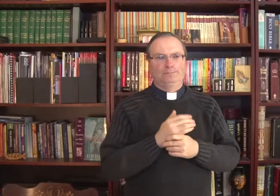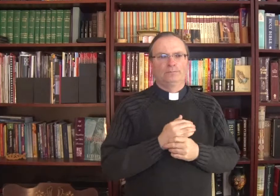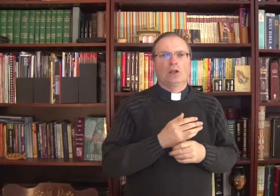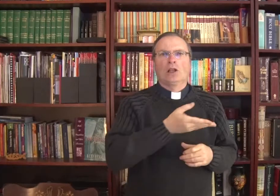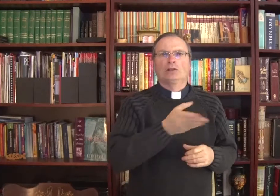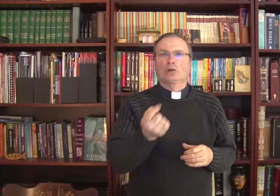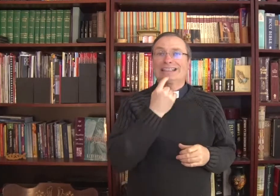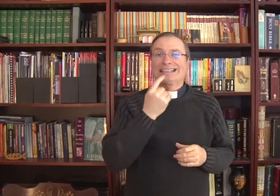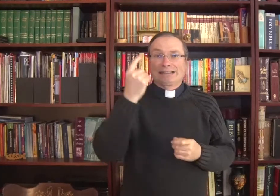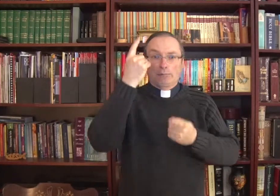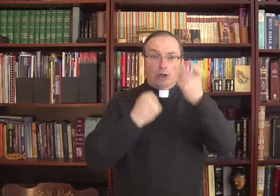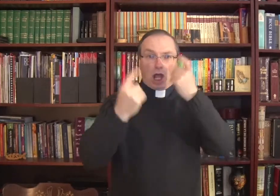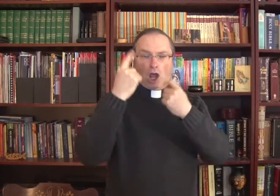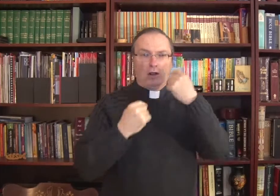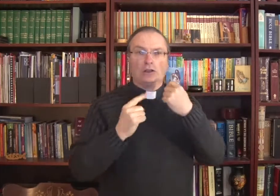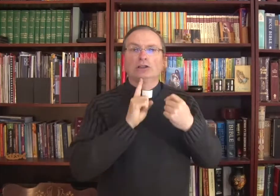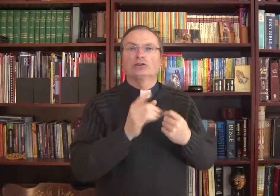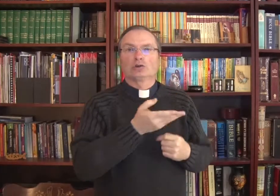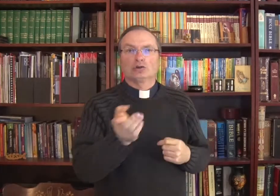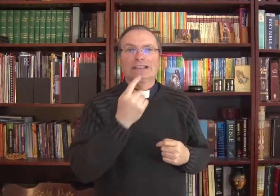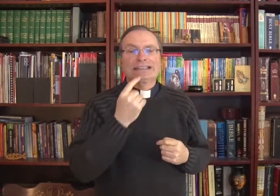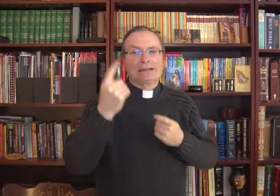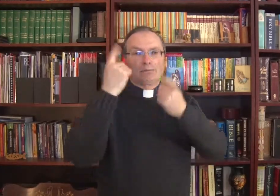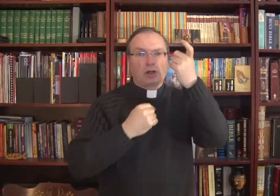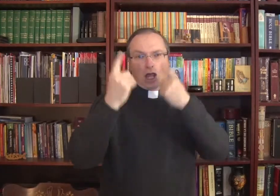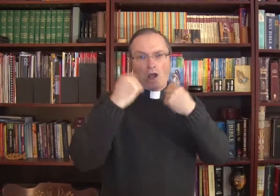Ceux qui pleurent sont ceux qui pleurent